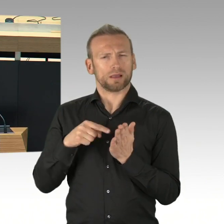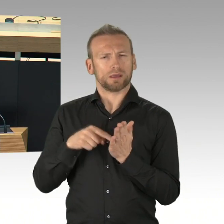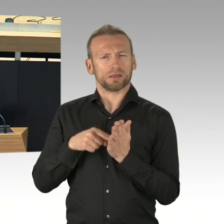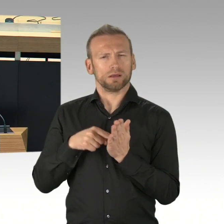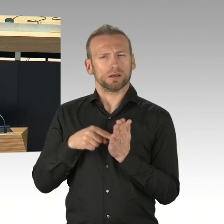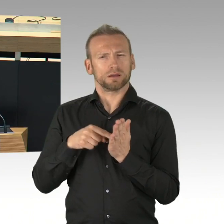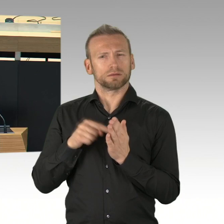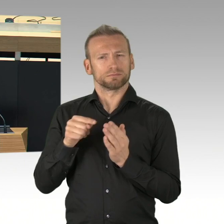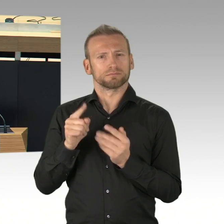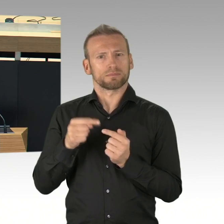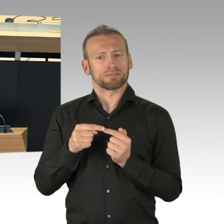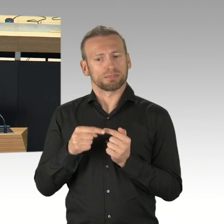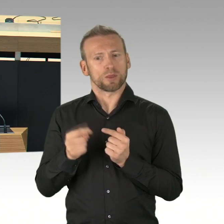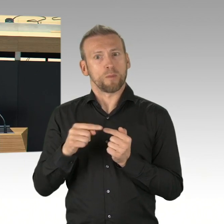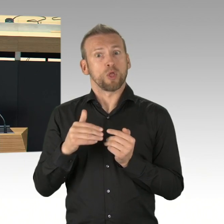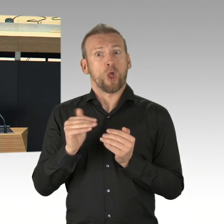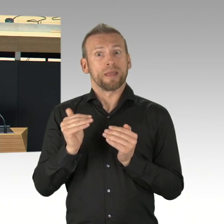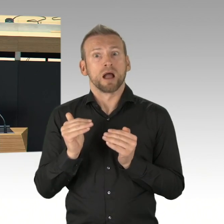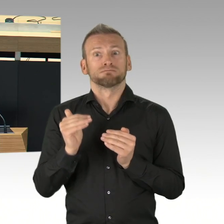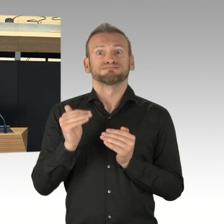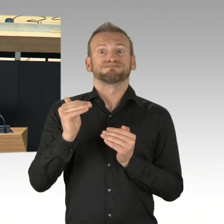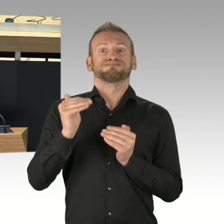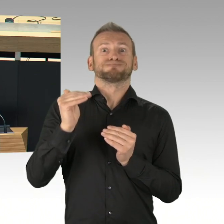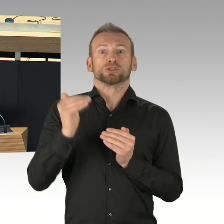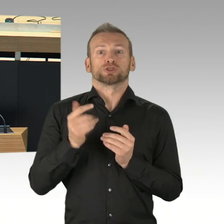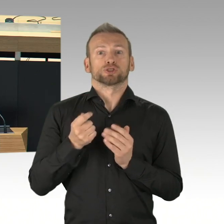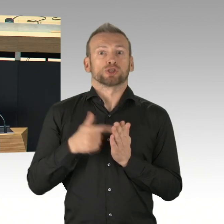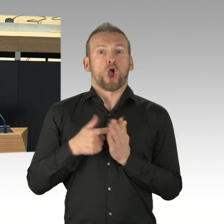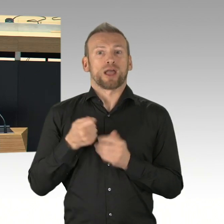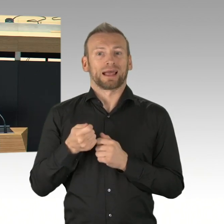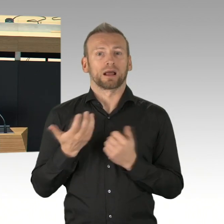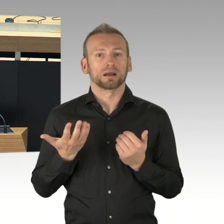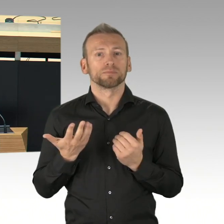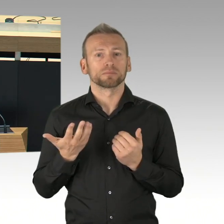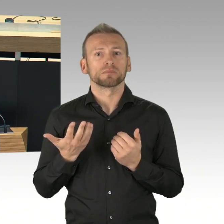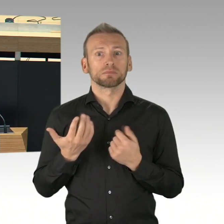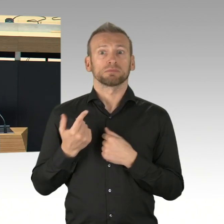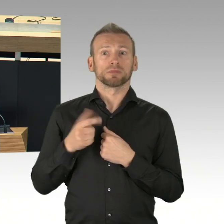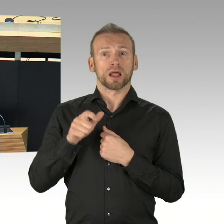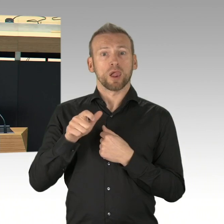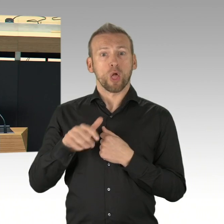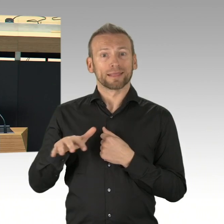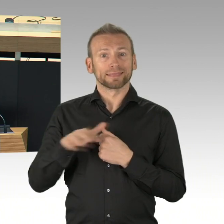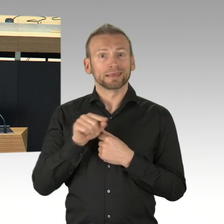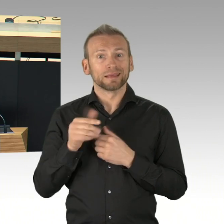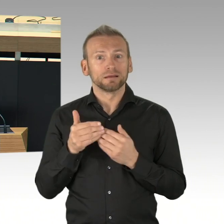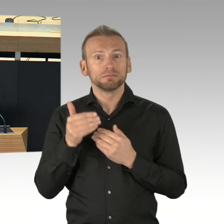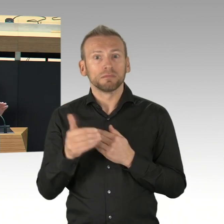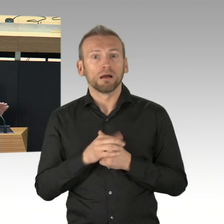Und am Ende wollen Sie sie dann mit einer billigen Wohnung auf Kosten eines Dritten versorgen. Das ist Ihre sozialistische Politik, das totale Chaos.